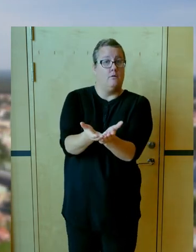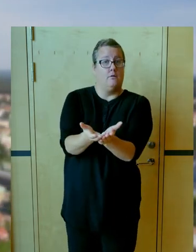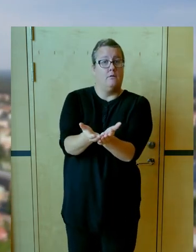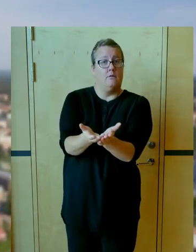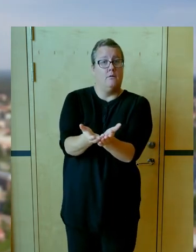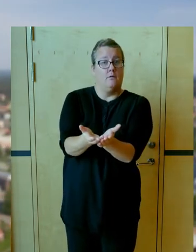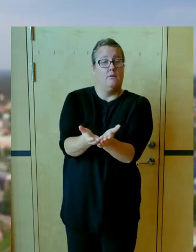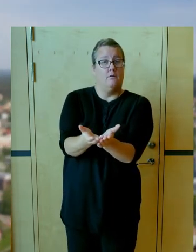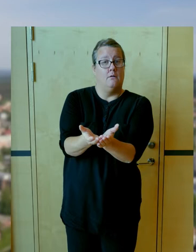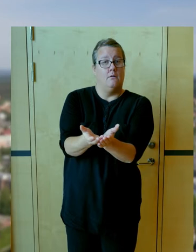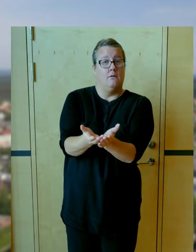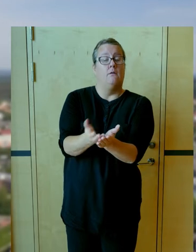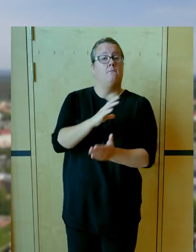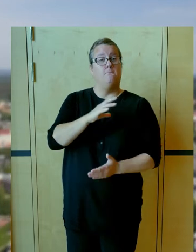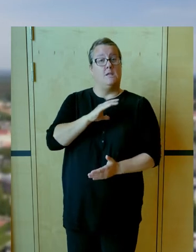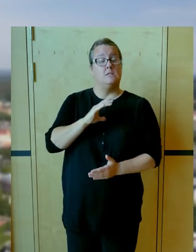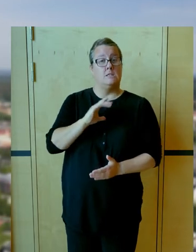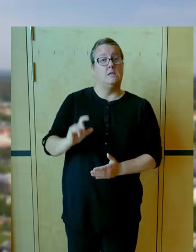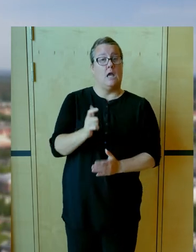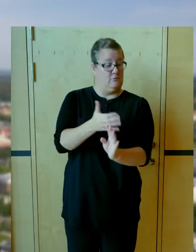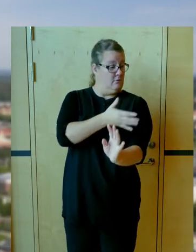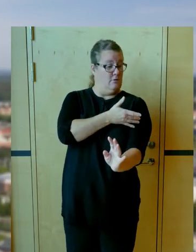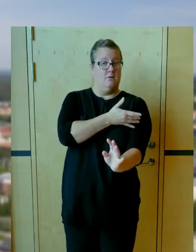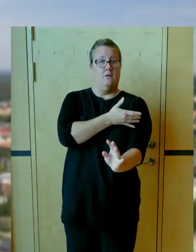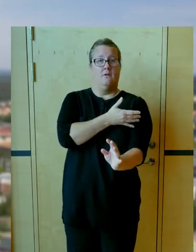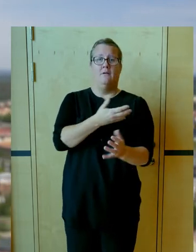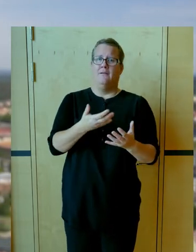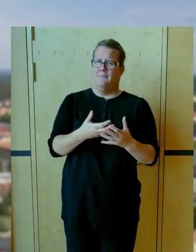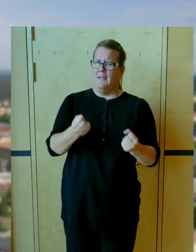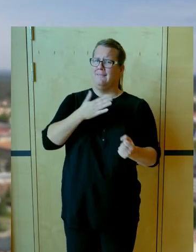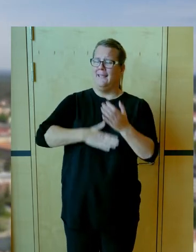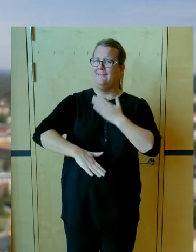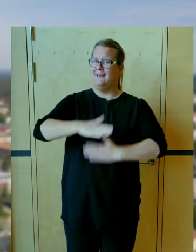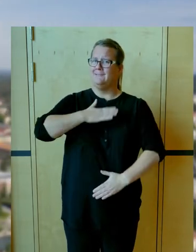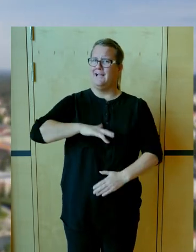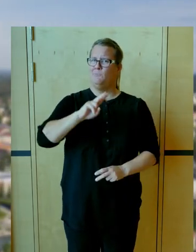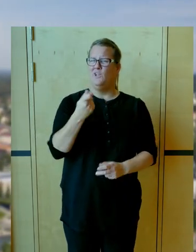Och så vidare Men det som är också intressant och märkligt i den här debatten är att